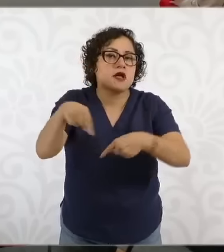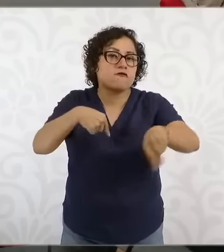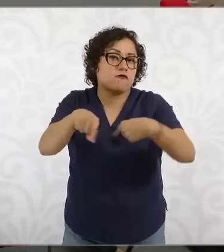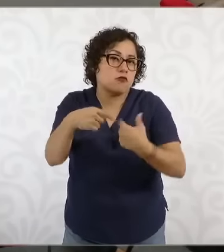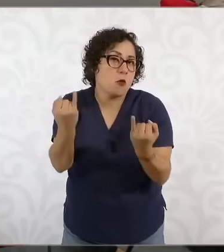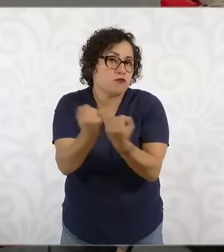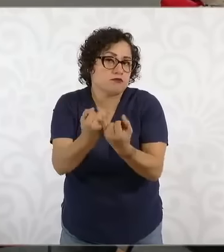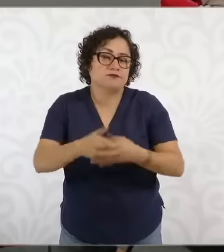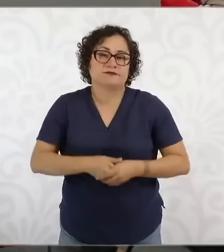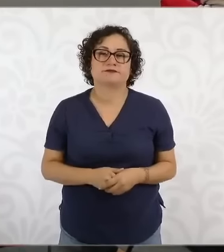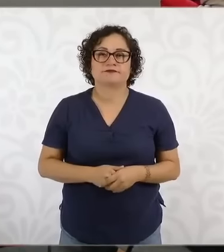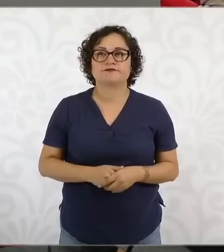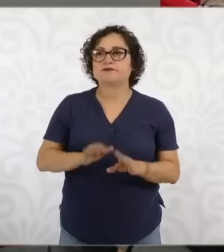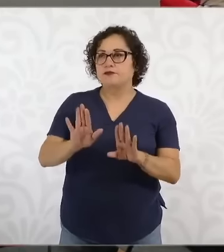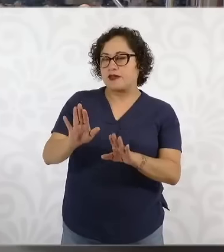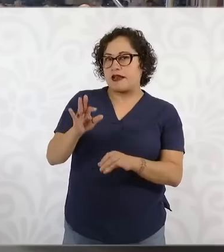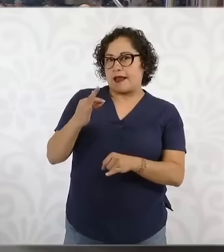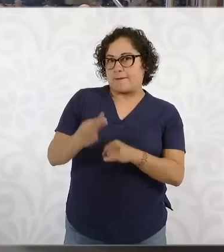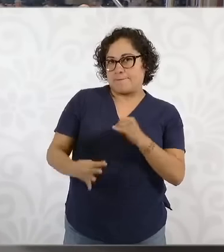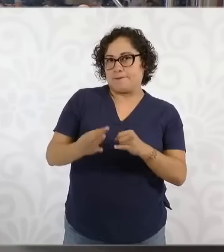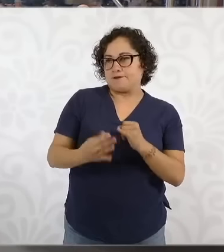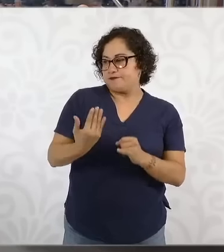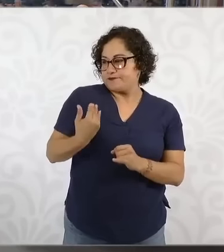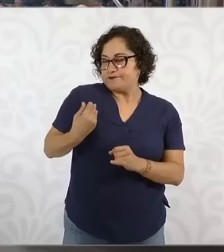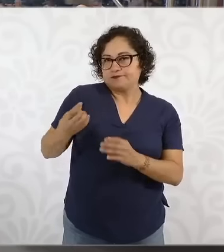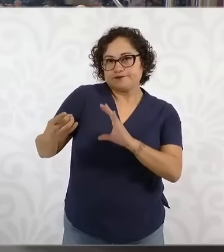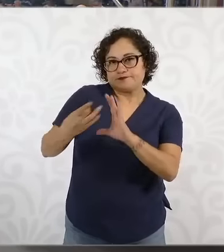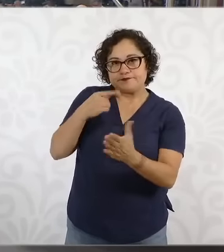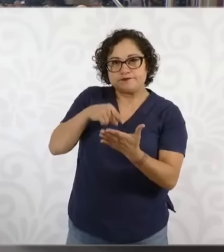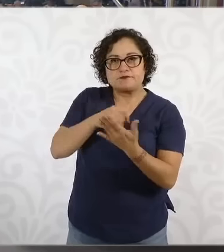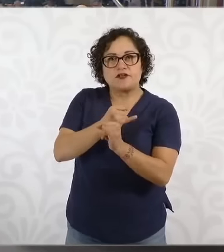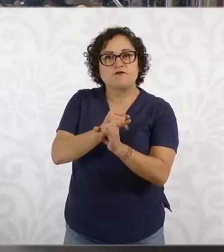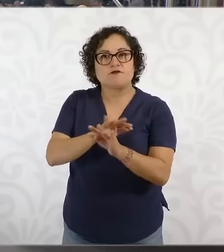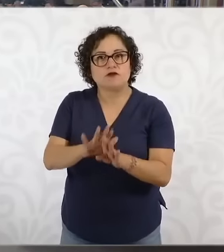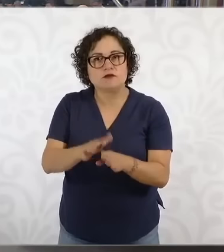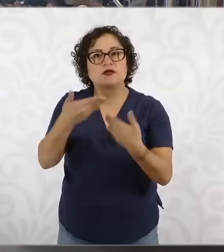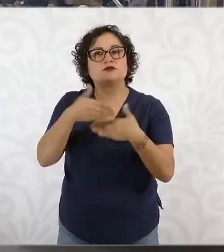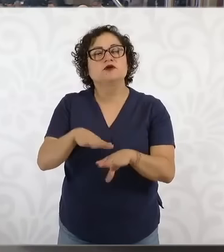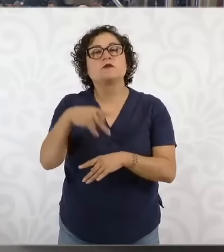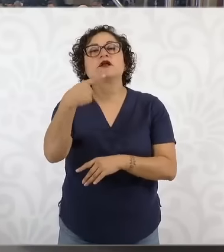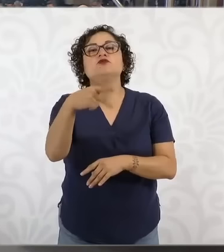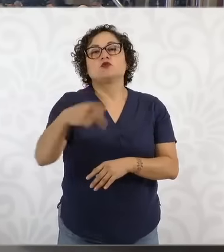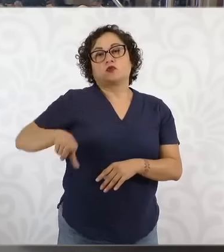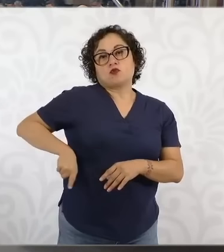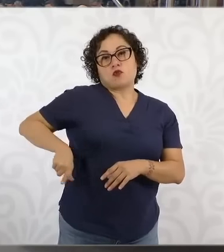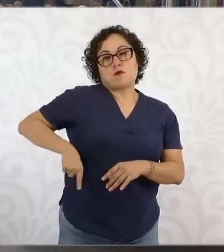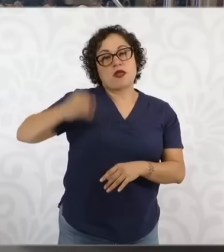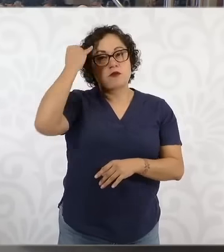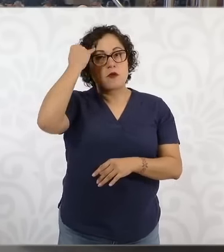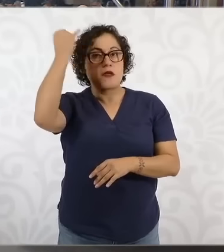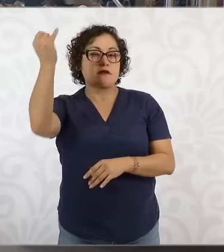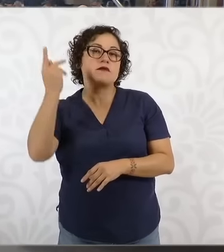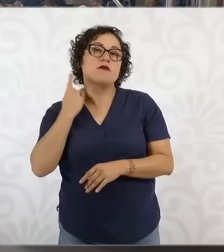eh nos acaban de informar acerca de la política de su gobierno para impulsar las energías renovables.